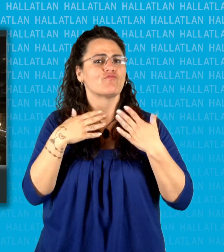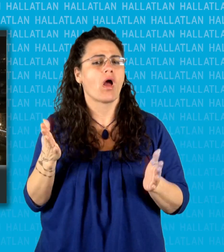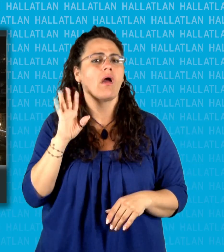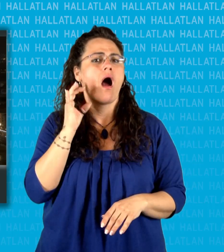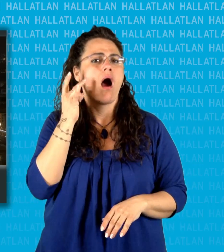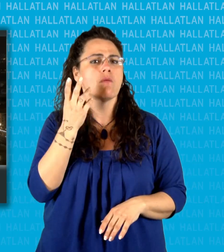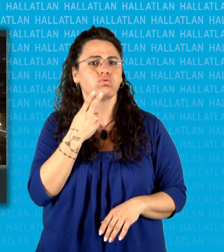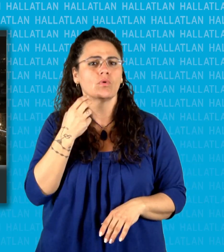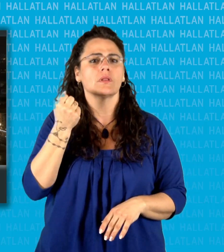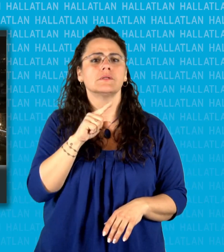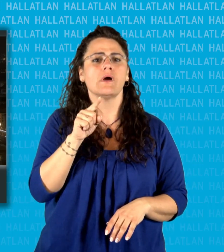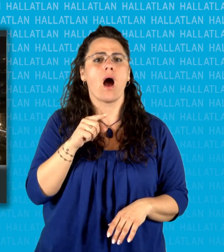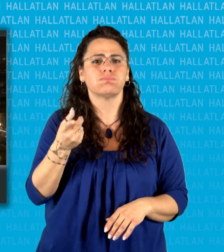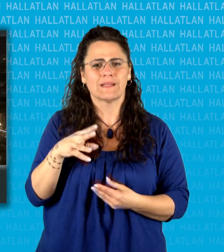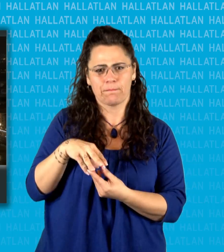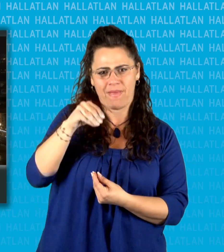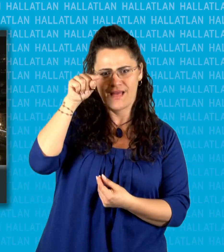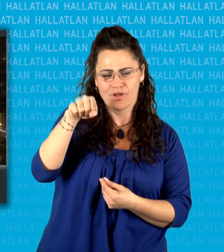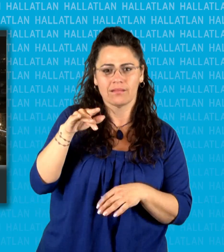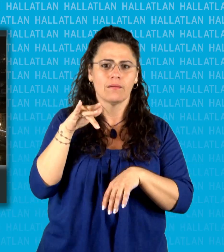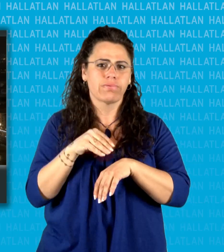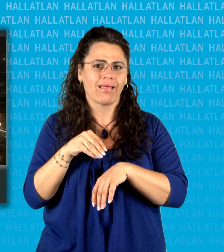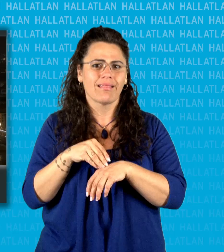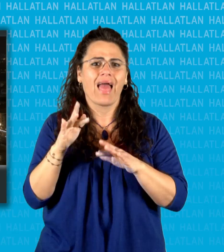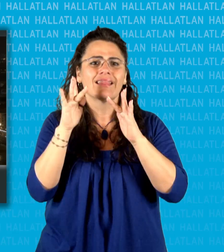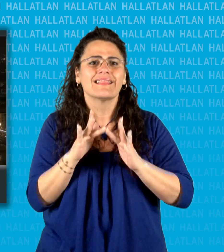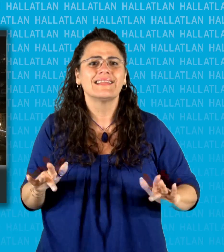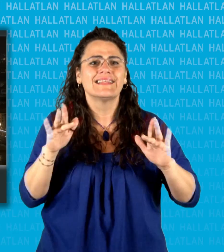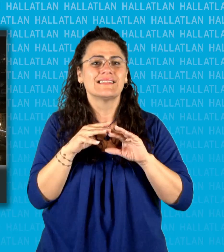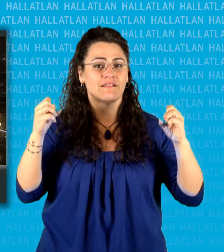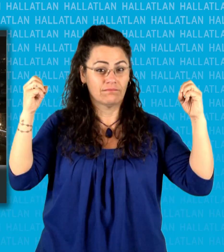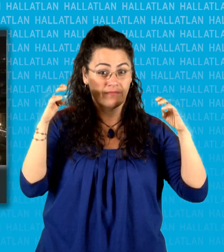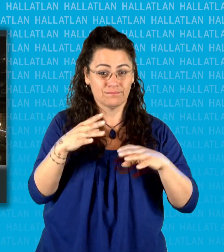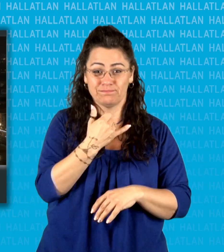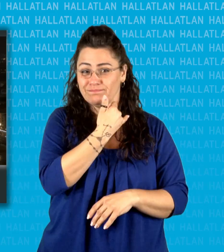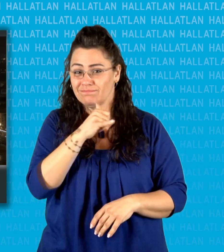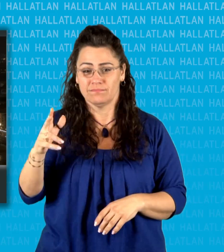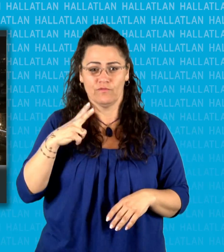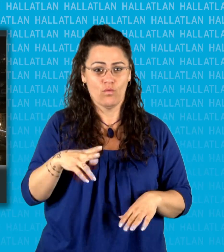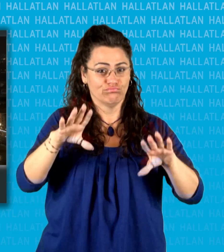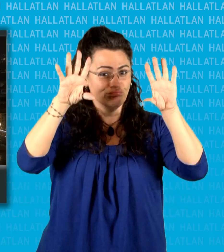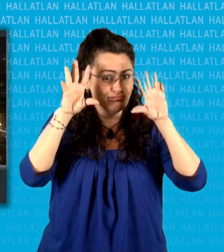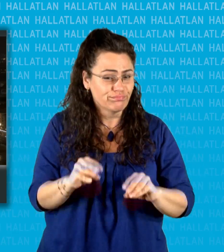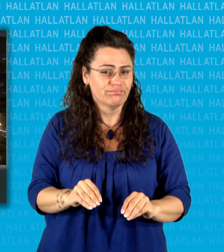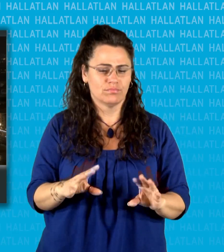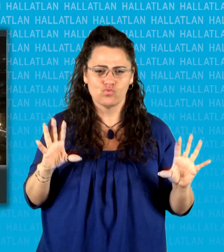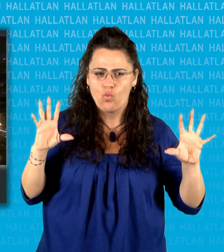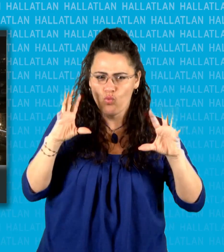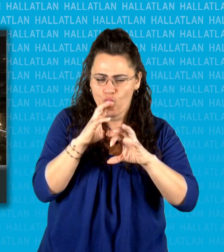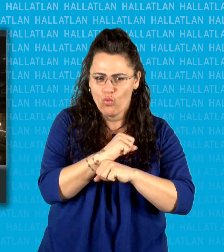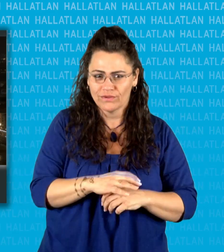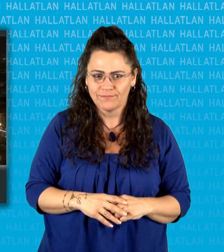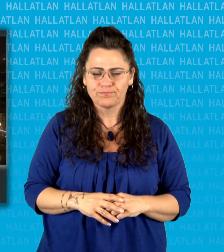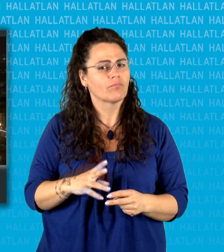és az Abu-Dzabiban található Zájed sejk mecset.